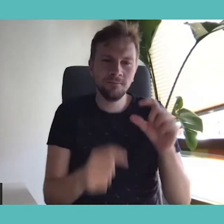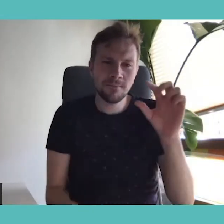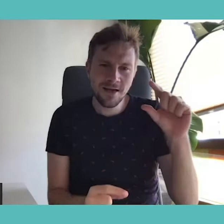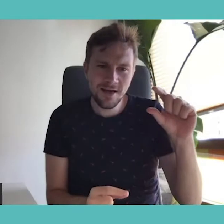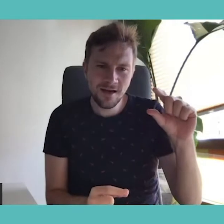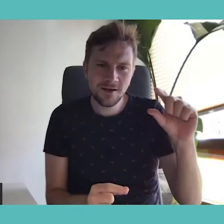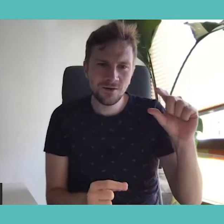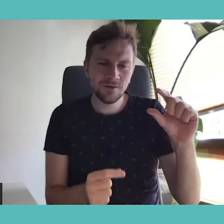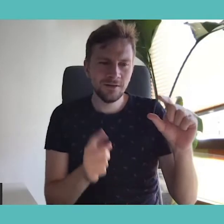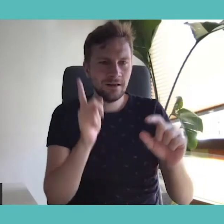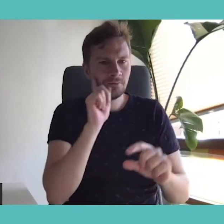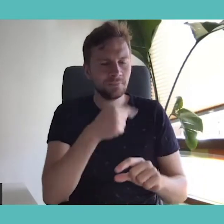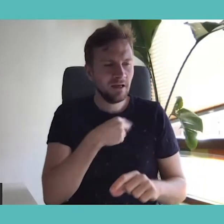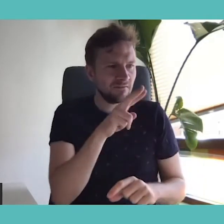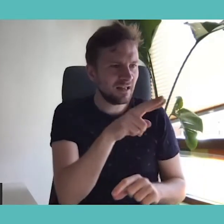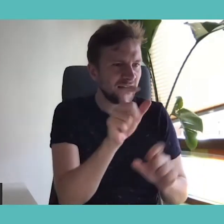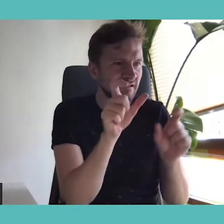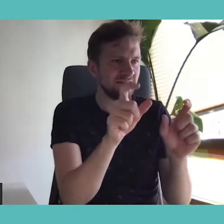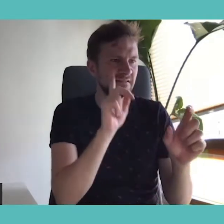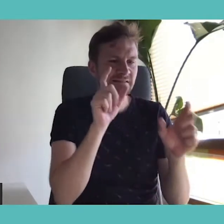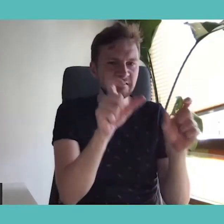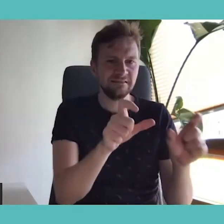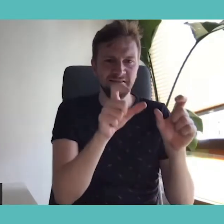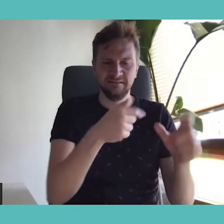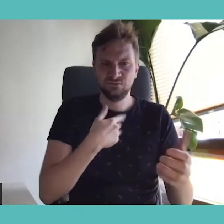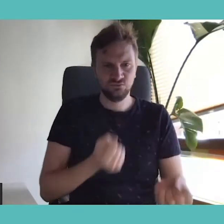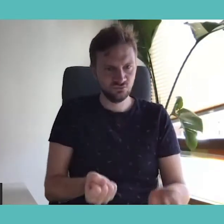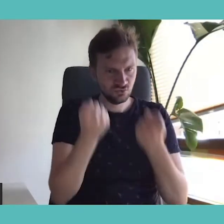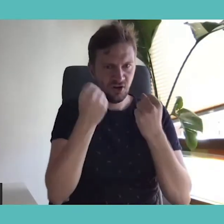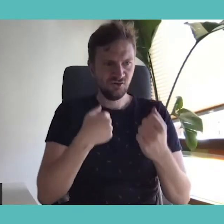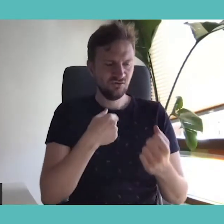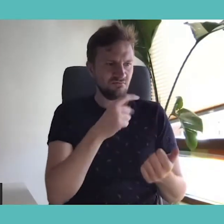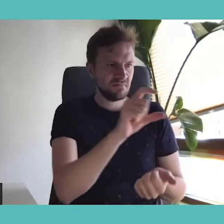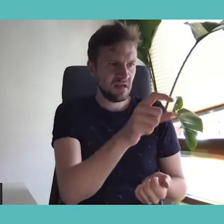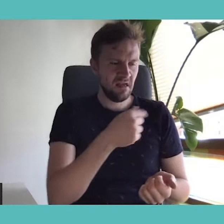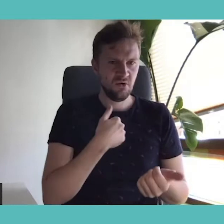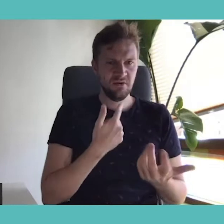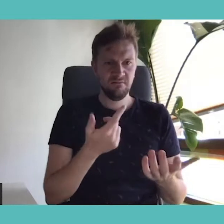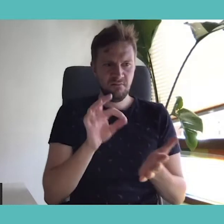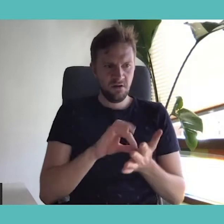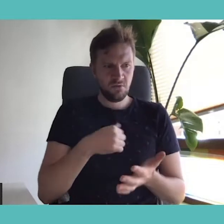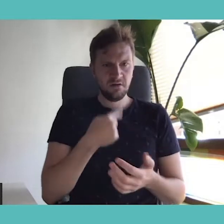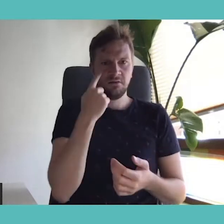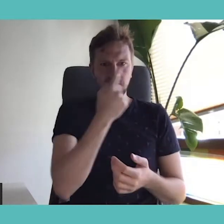Był bardzo mały. Naprawdę musiałem się skupić na ekranie i śledzić przekaz, co przy mojej wadzie wzroku było cieżkie.